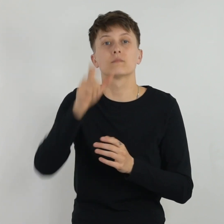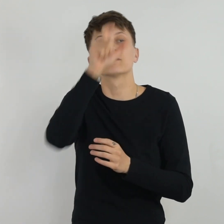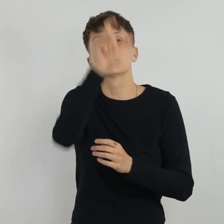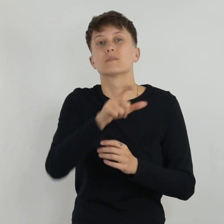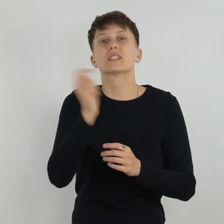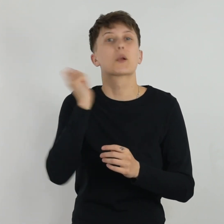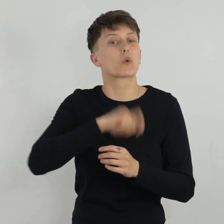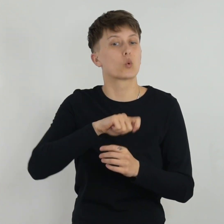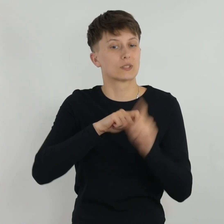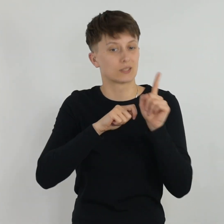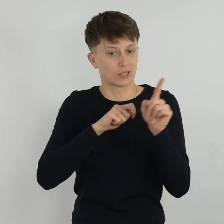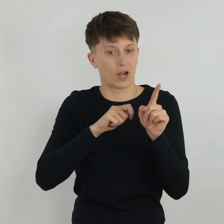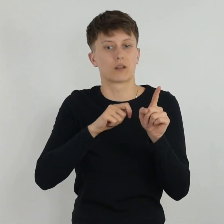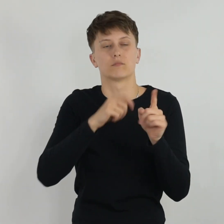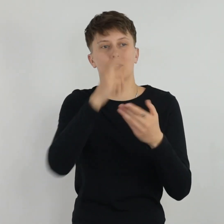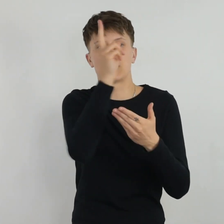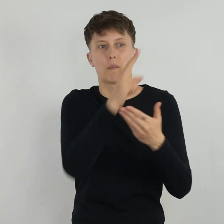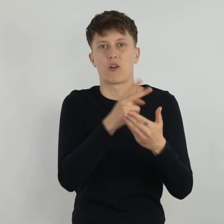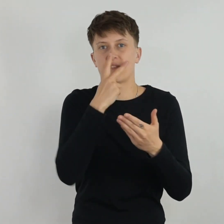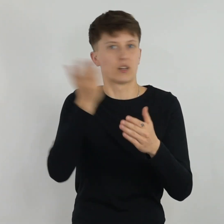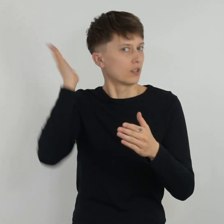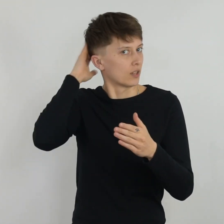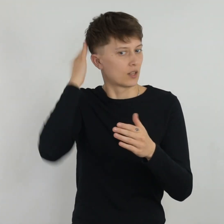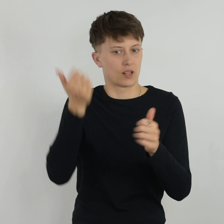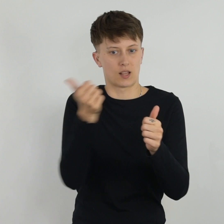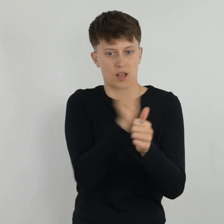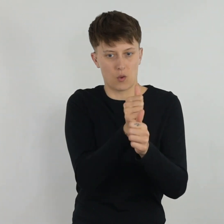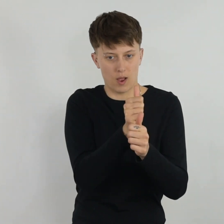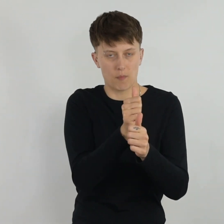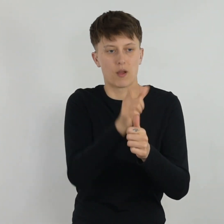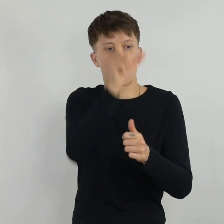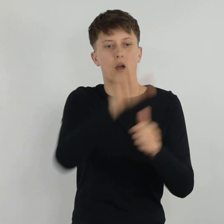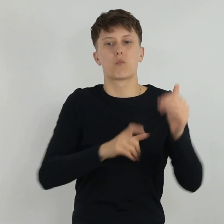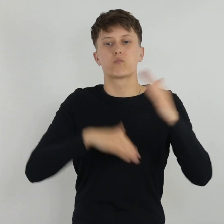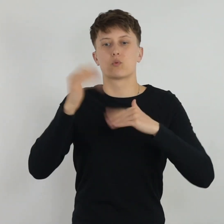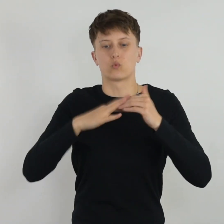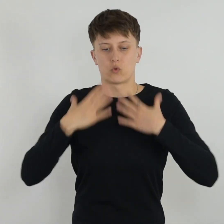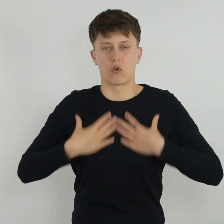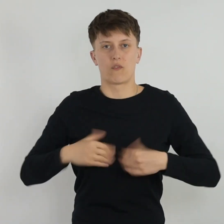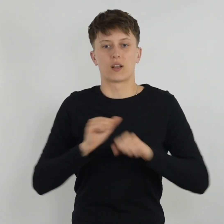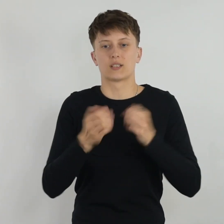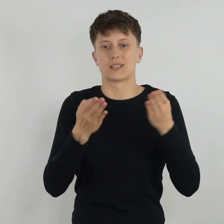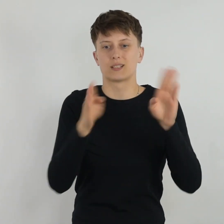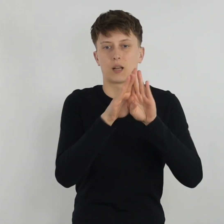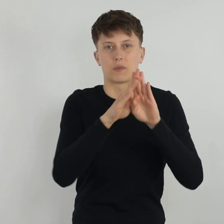Zabójca został namalowany od tyłu, jego sylwetka jest zamknięta